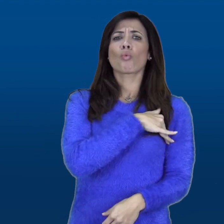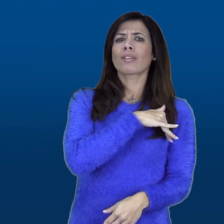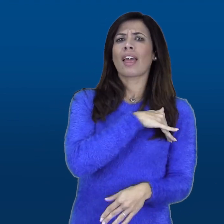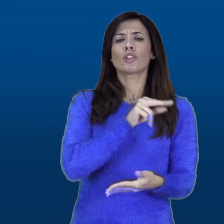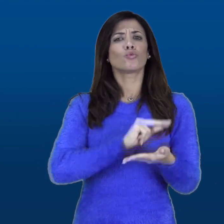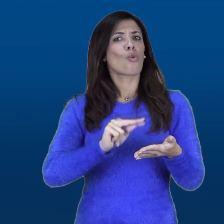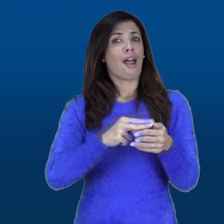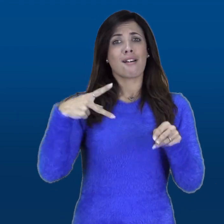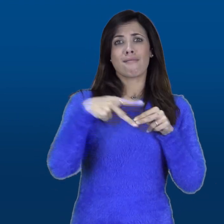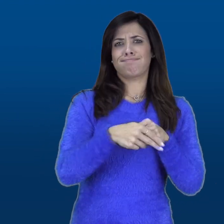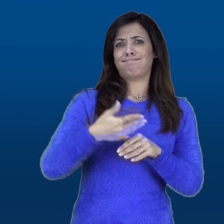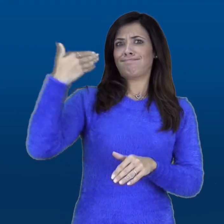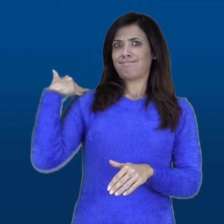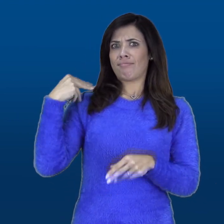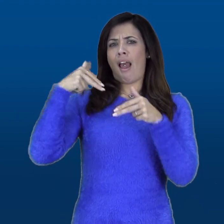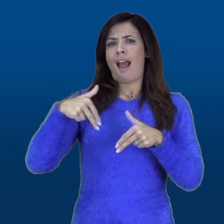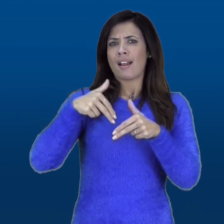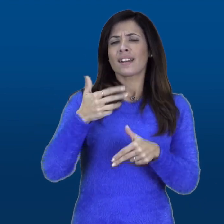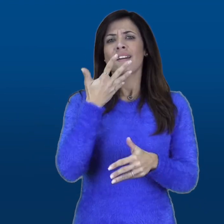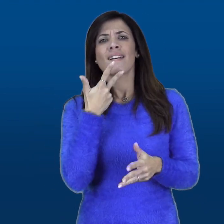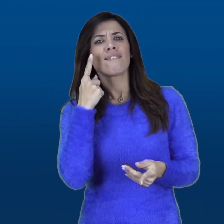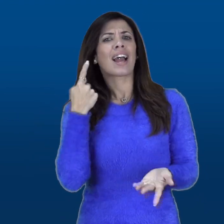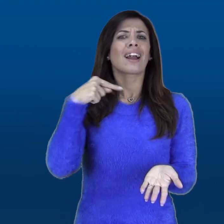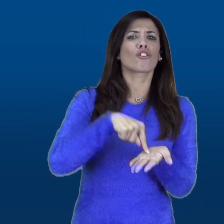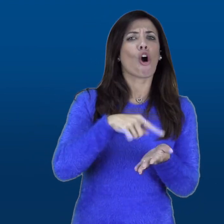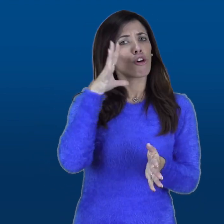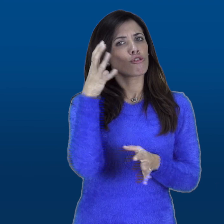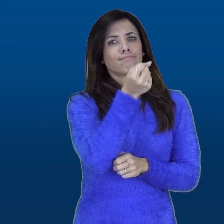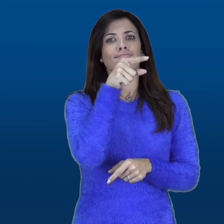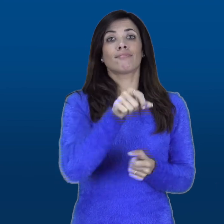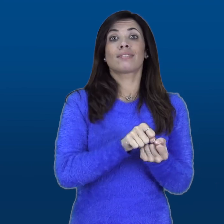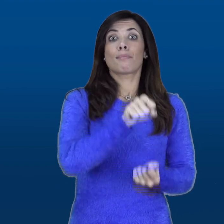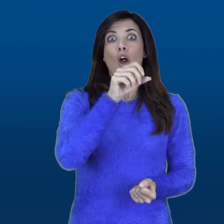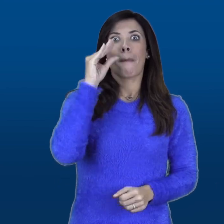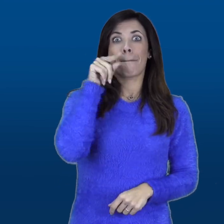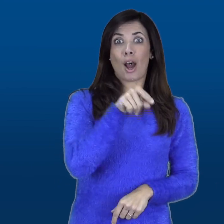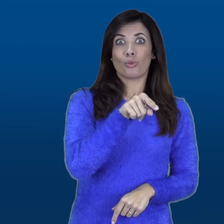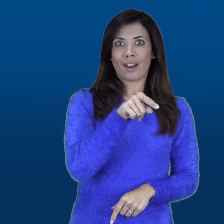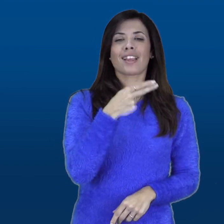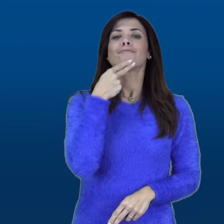mentre gli studenti che hanno interrotto in anni passati ed intendono ottenere il Diploma di Maturità